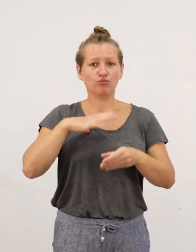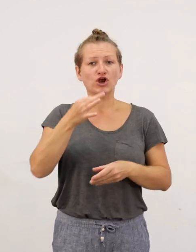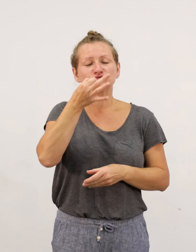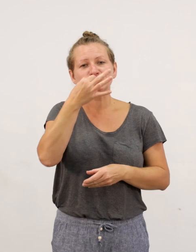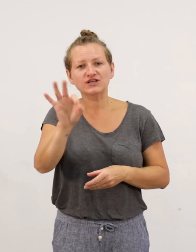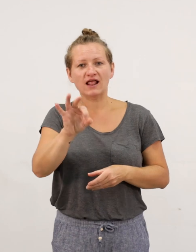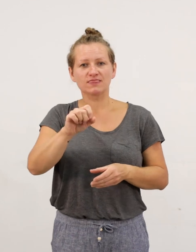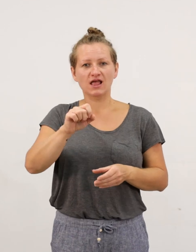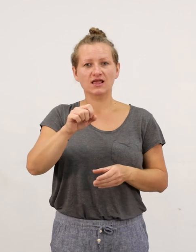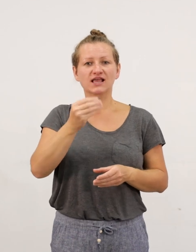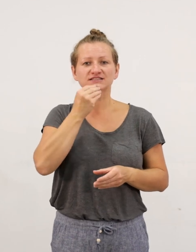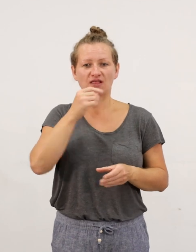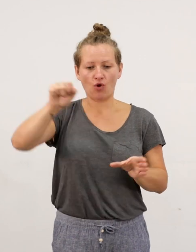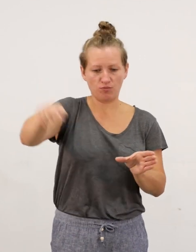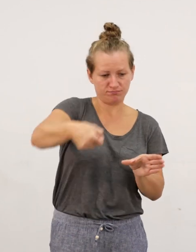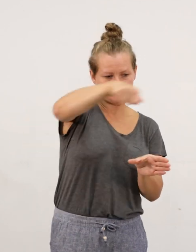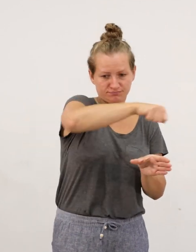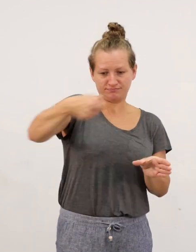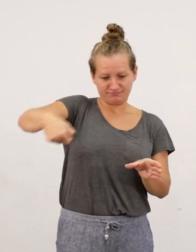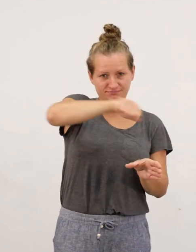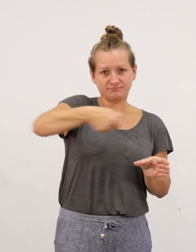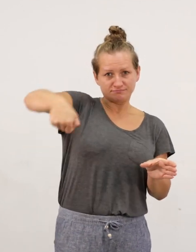stelażach mocowano cztery termosy.